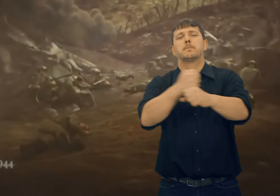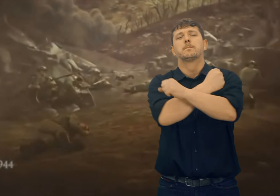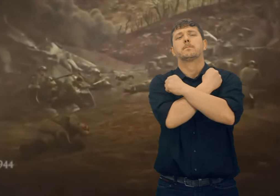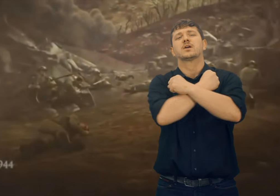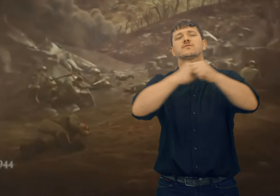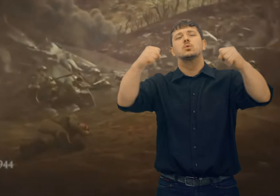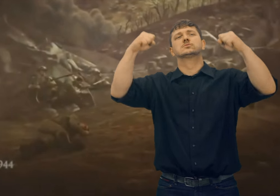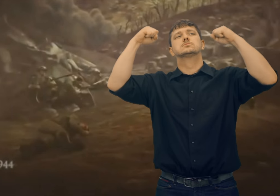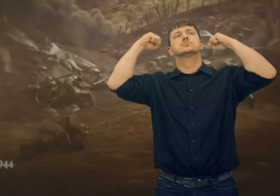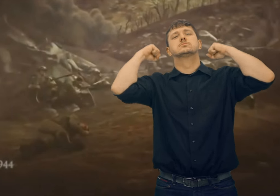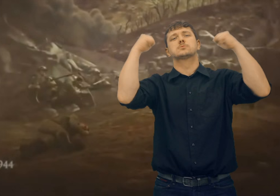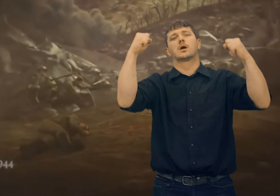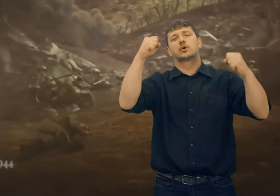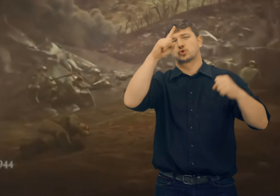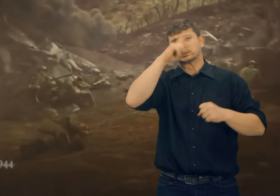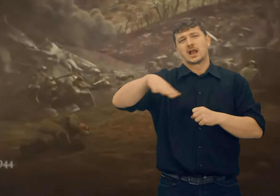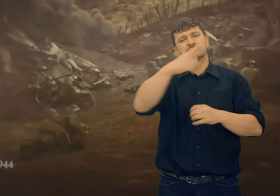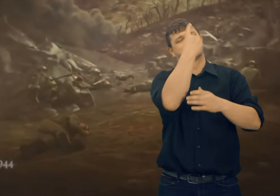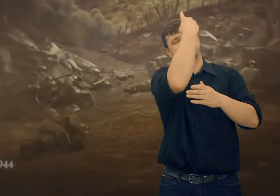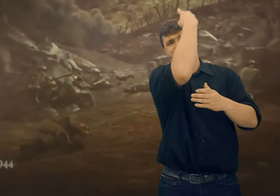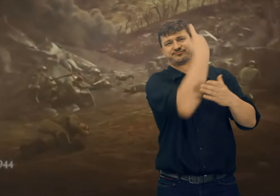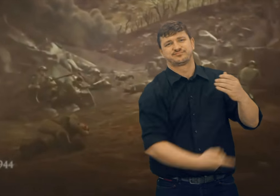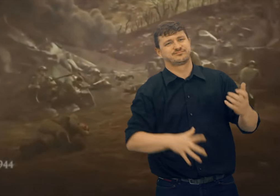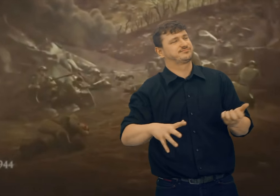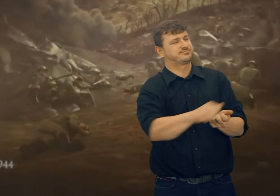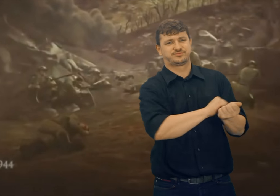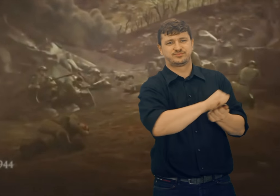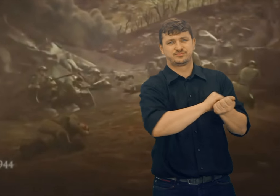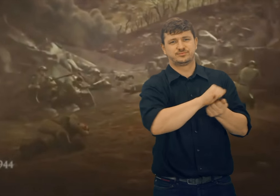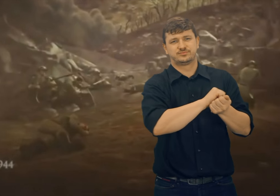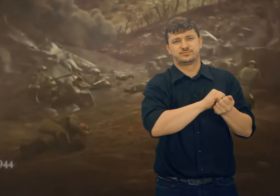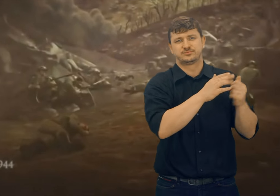Und sie hatten es geschafft! Polen wurde befreit!!! Das Deutsche Reich ging komplett unter.